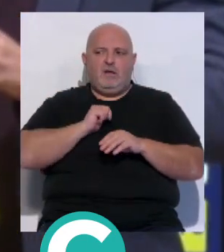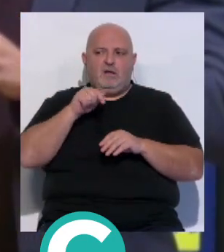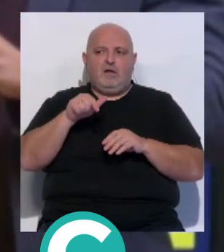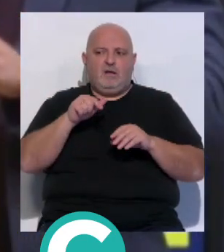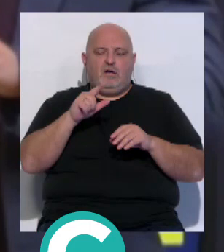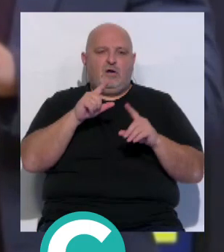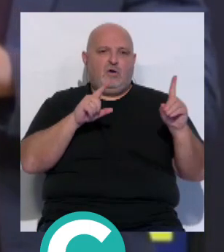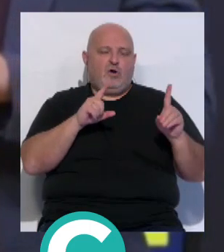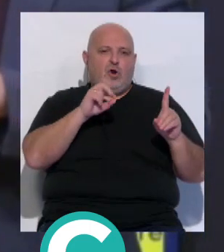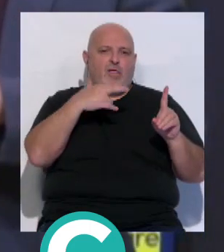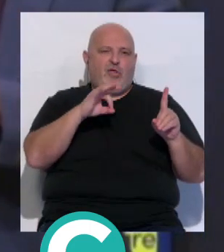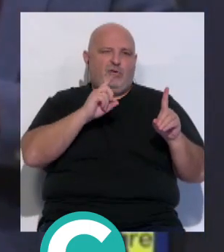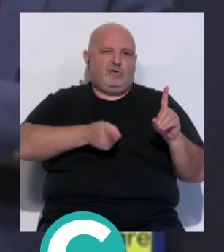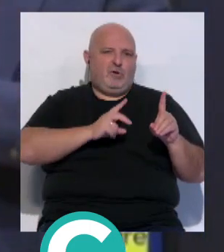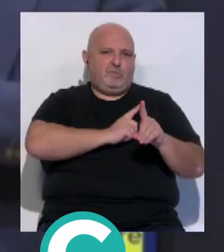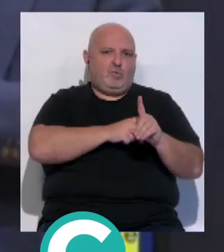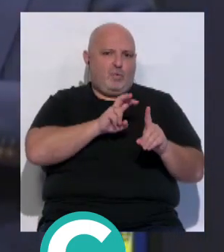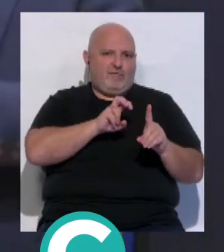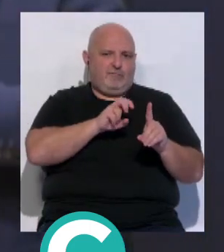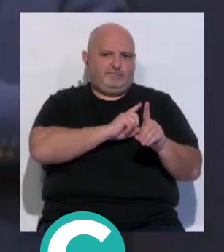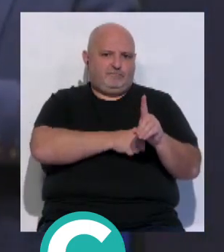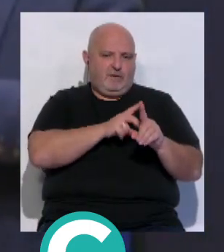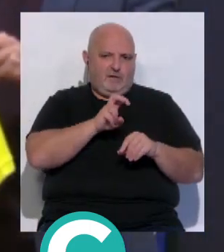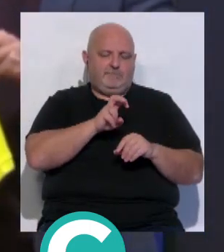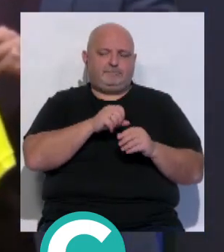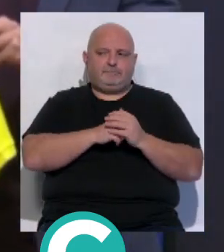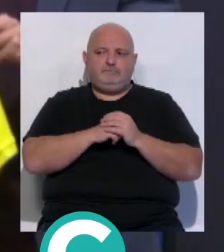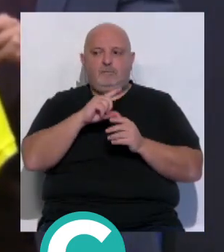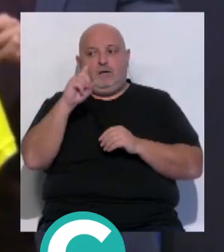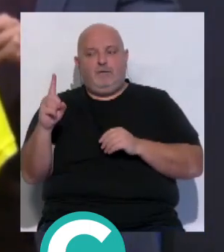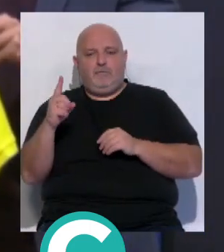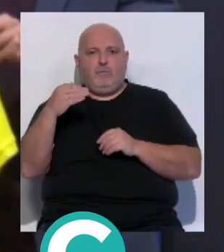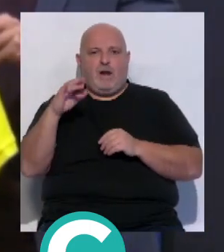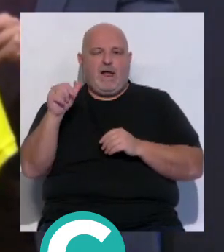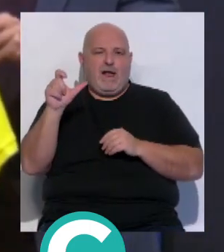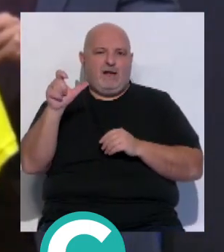Juanjo Lorenzo el nuevo director deportivo de la entidad amarilla junto con Borja lasso que